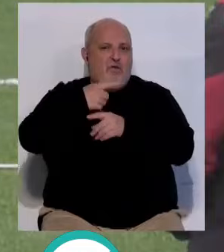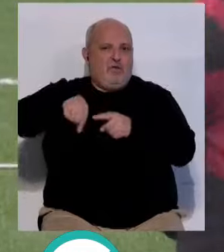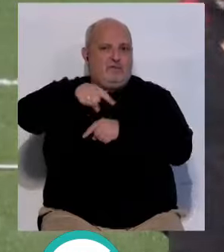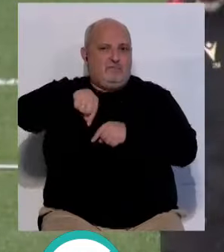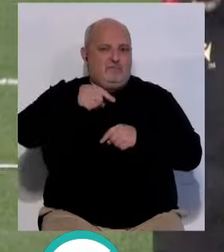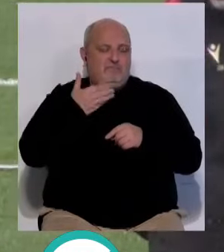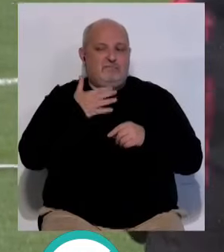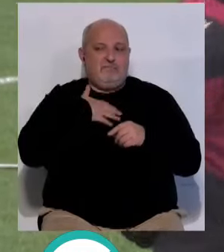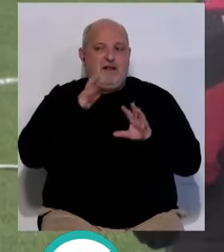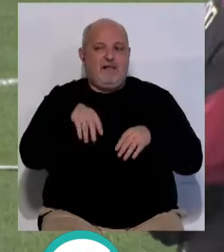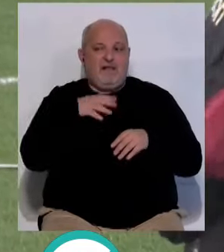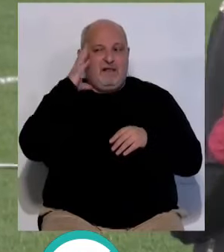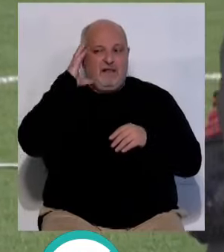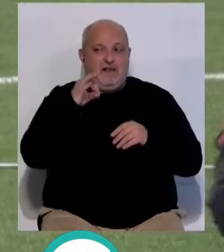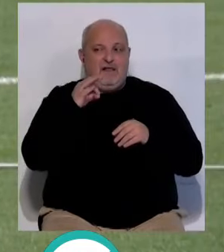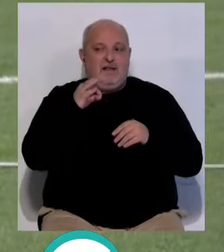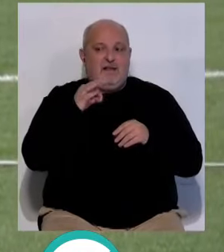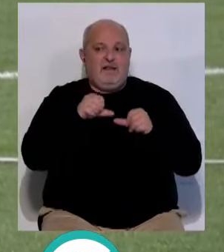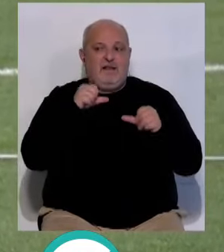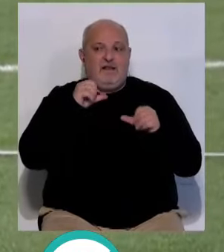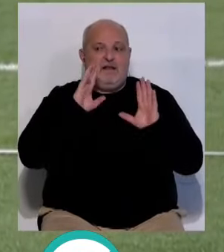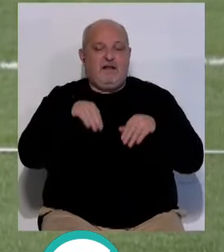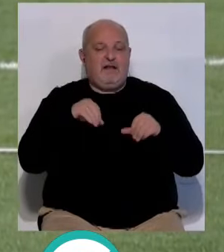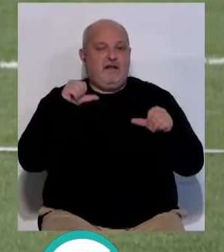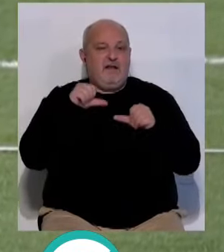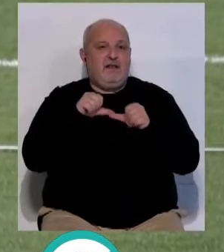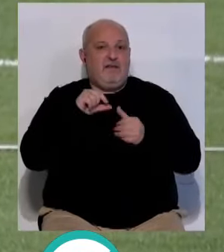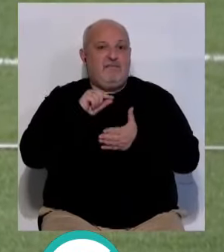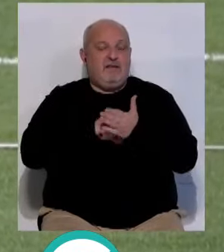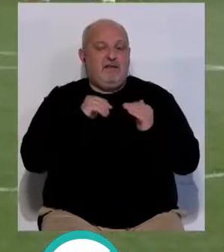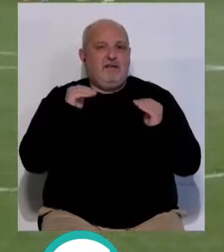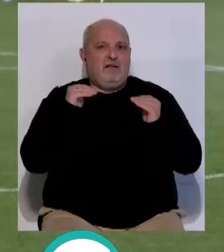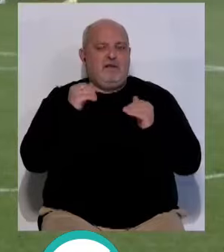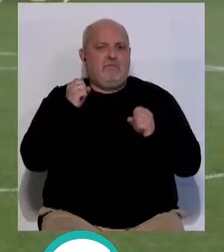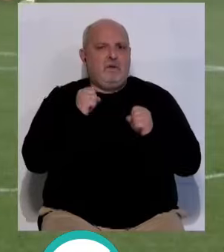porque yo creo que el c fíjate fijaros que en los últimos mercados invernales han sido muy buenos